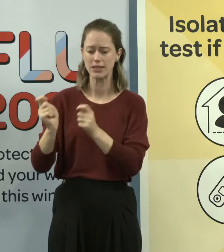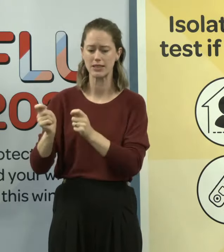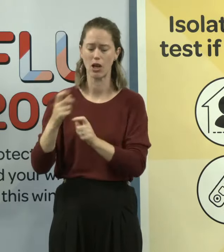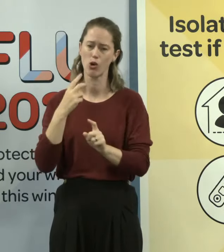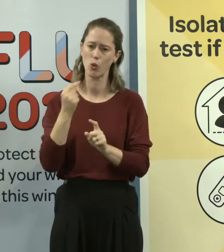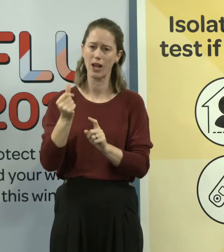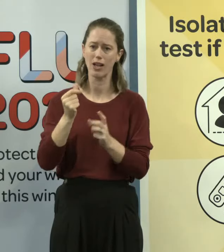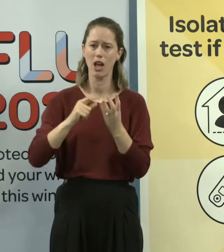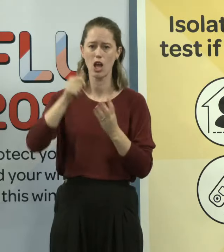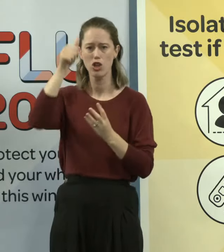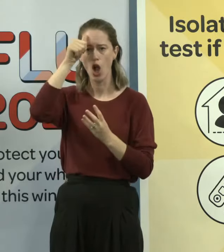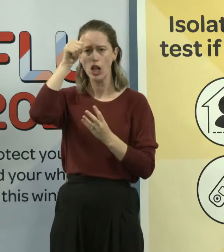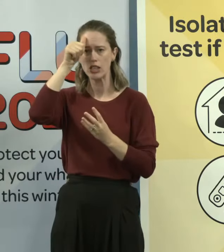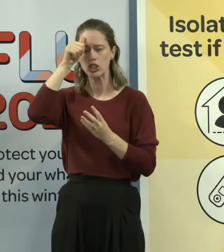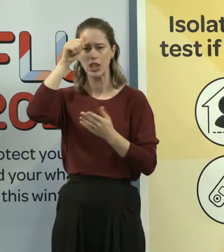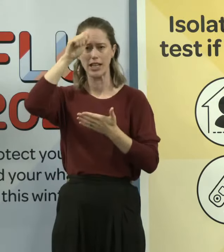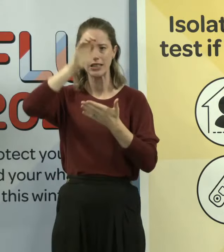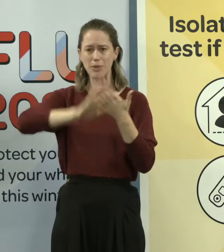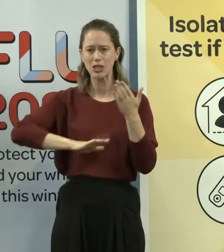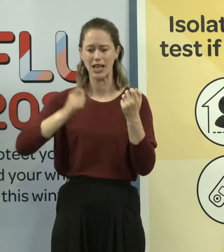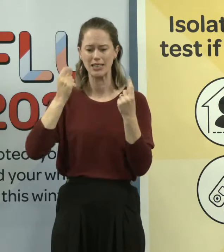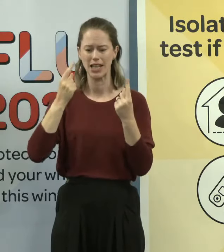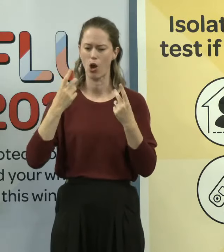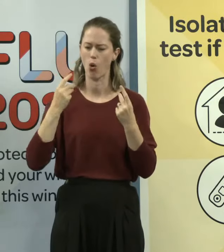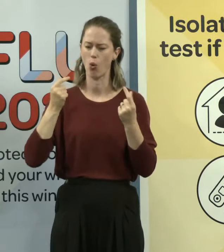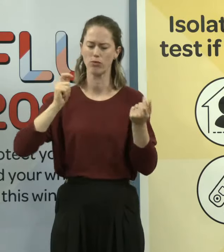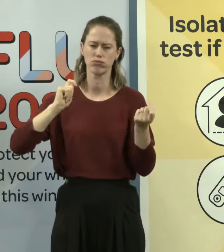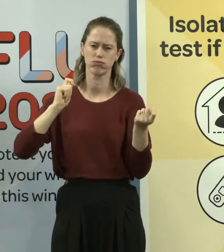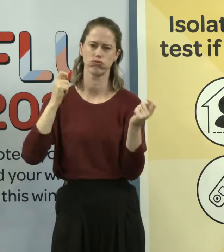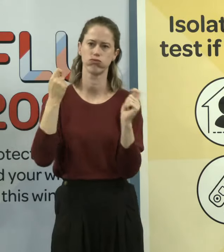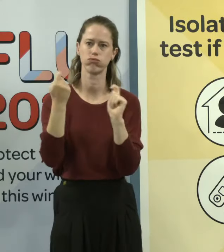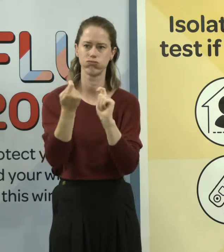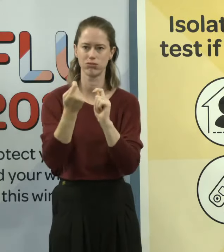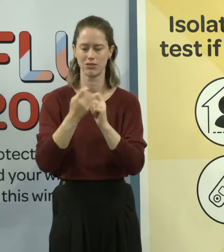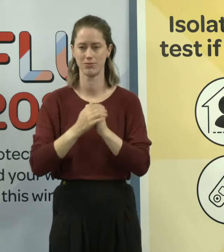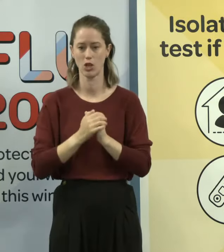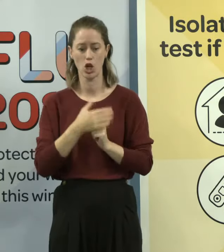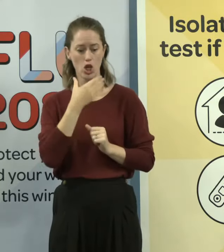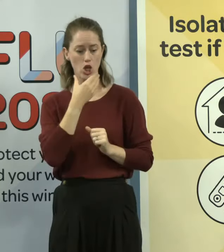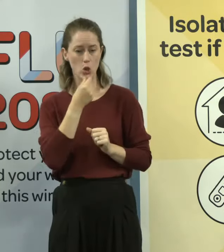te mutunga ko te te ahunga whakamua tere o te ptaiao, mo